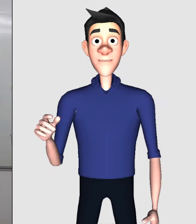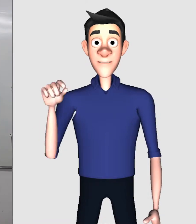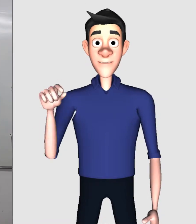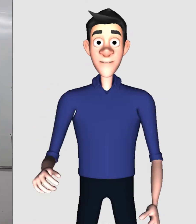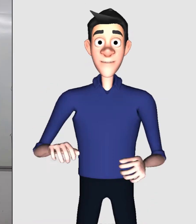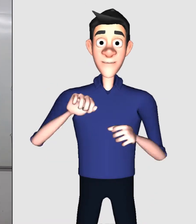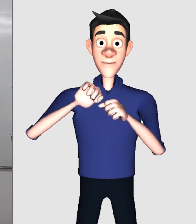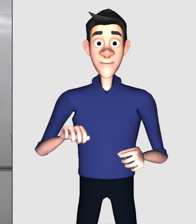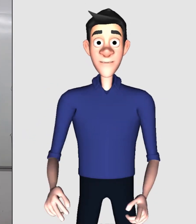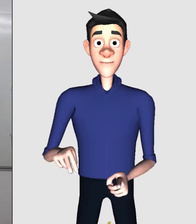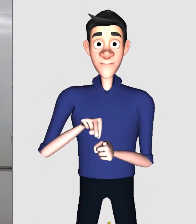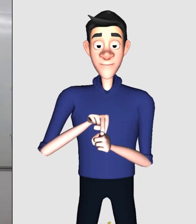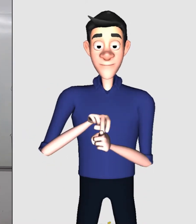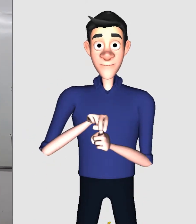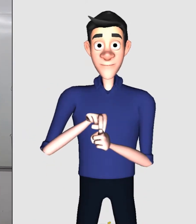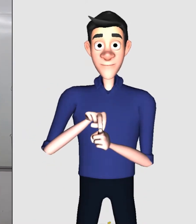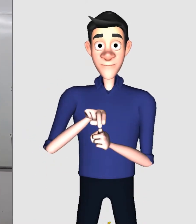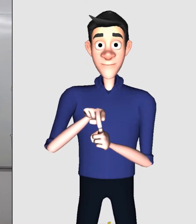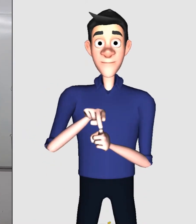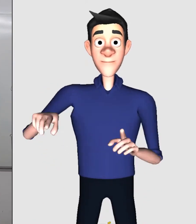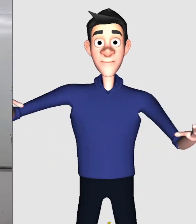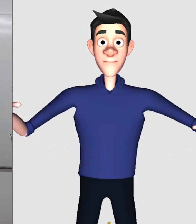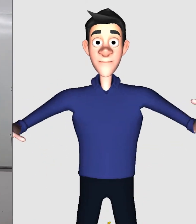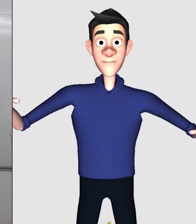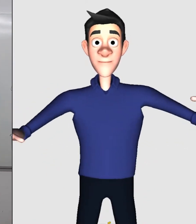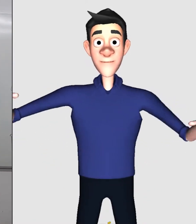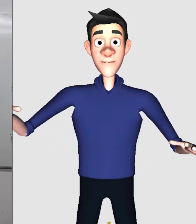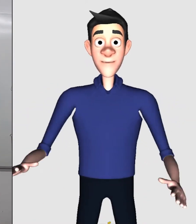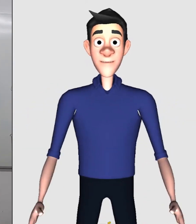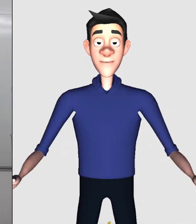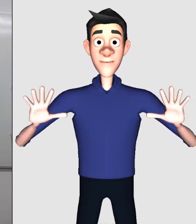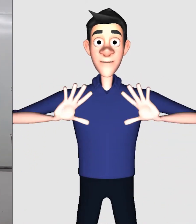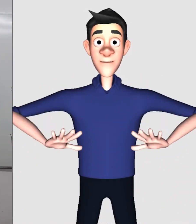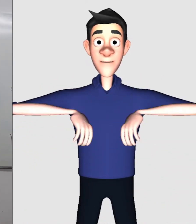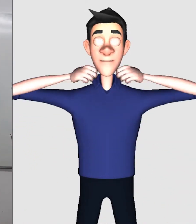Aqui com certeza temos um peso, mg